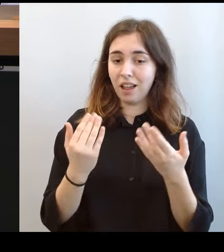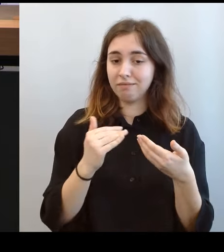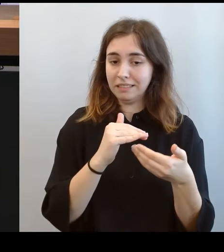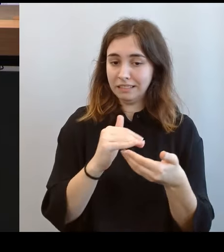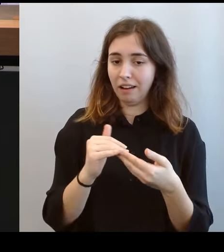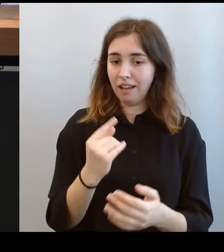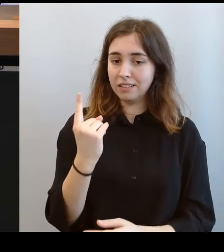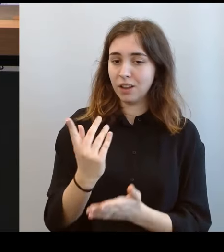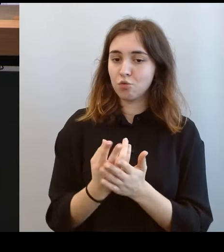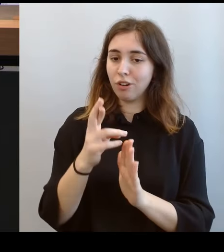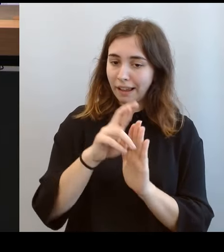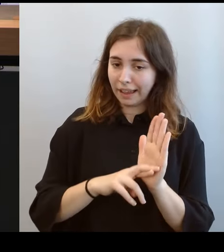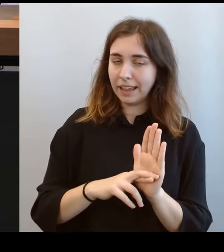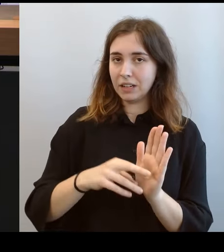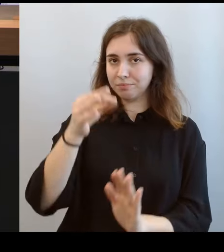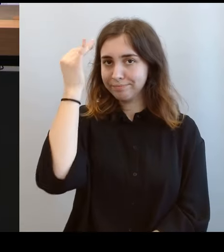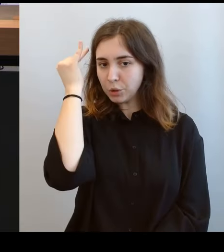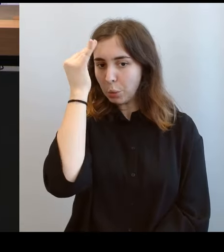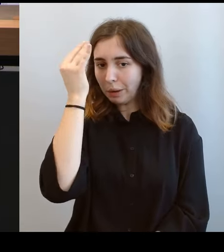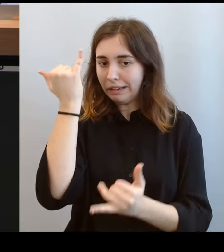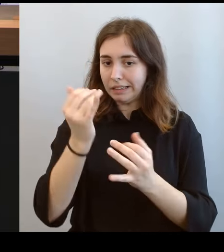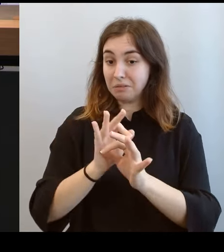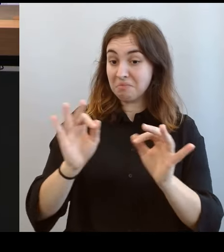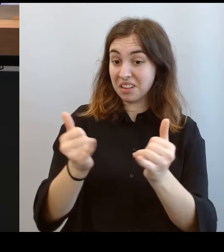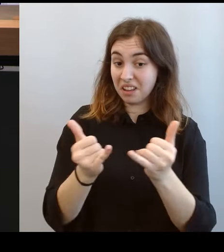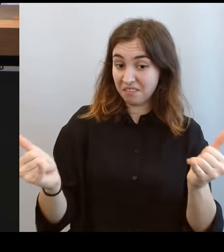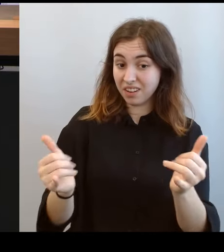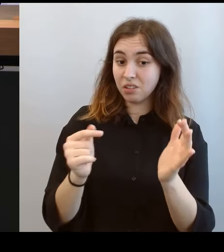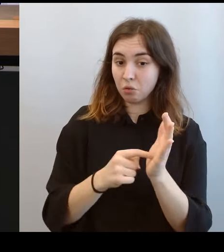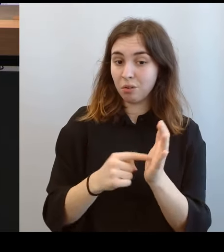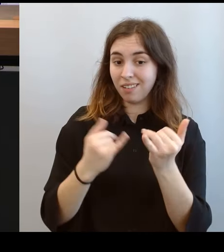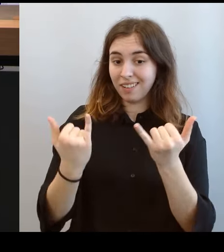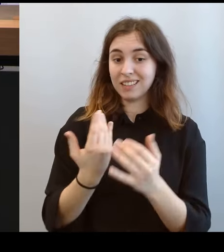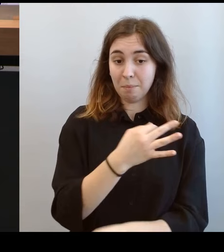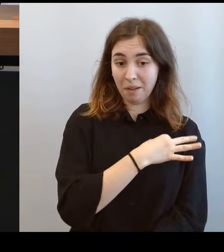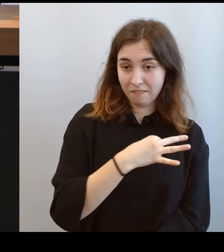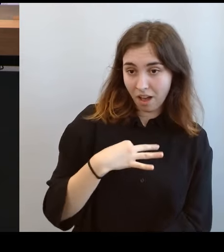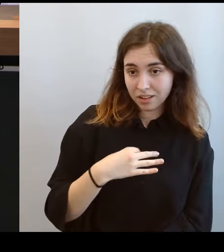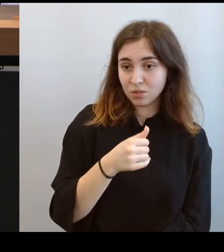dass auch nur der Anschein aufkommt, das Private und das Beruflich-politische würden miteinander vermengt.